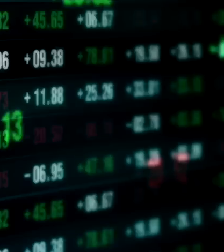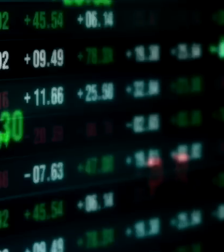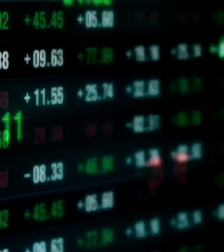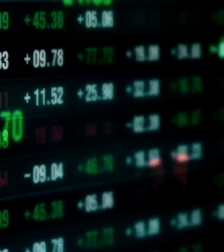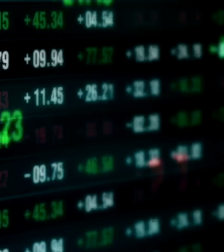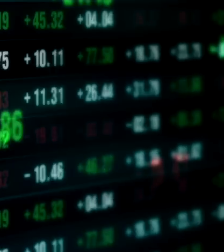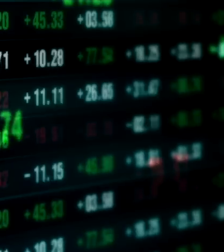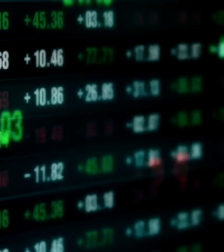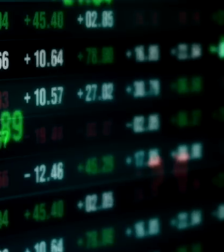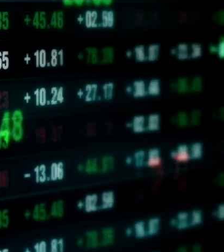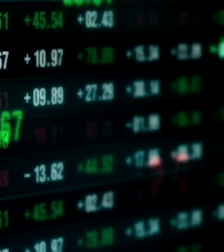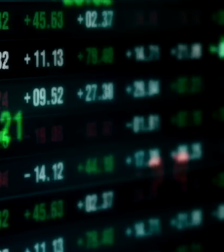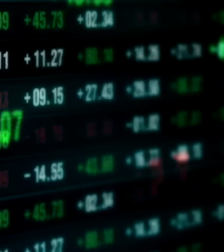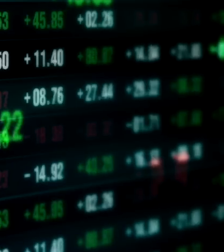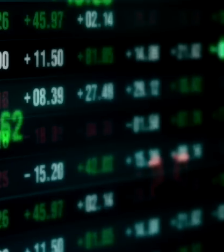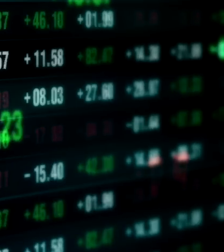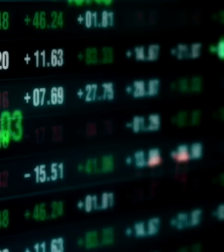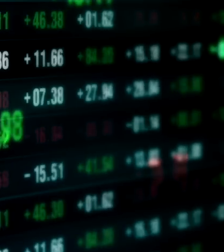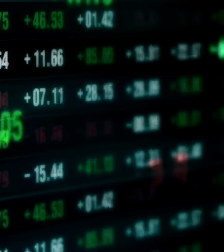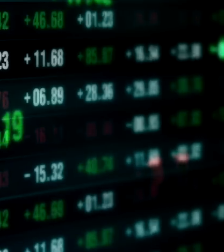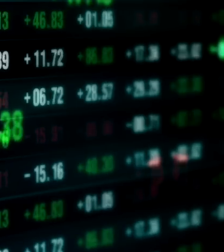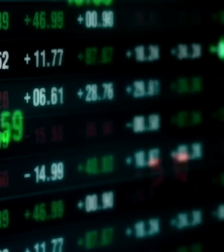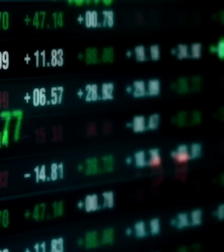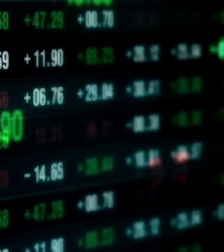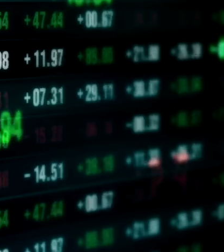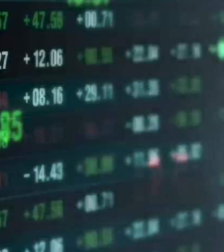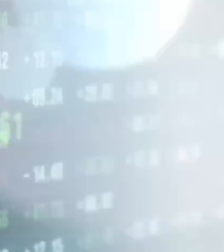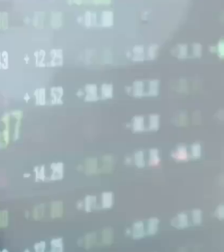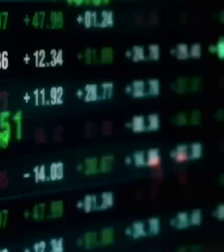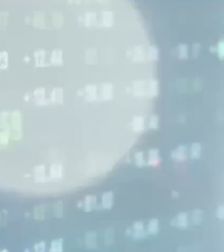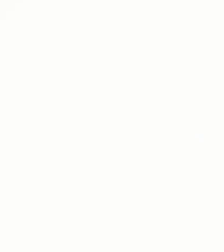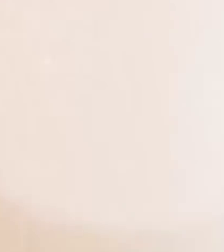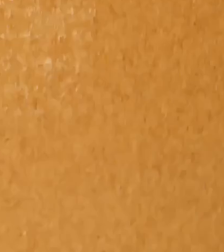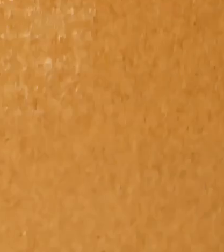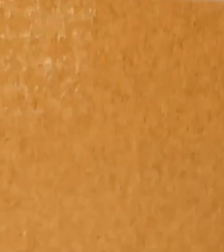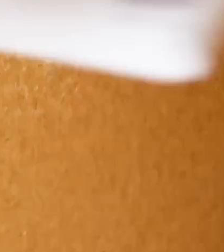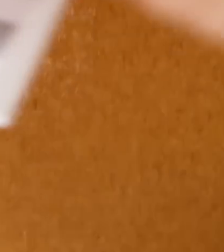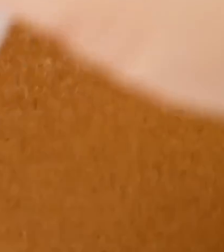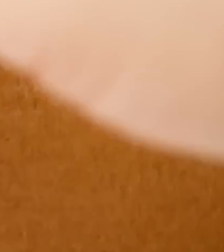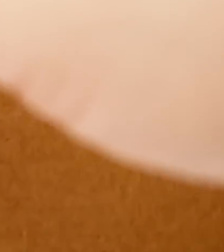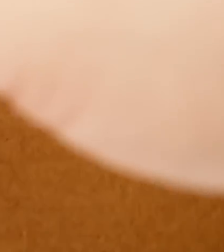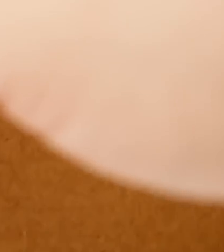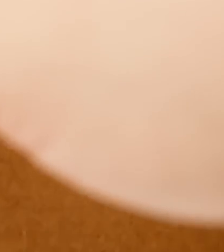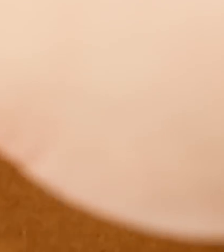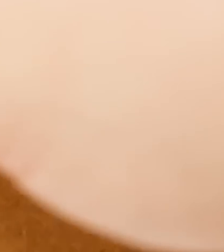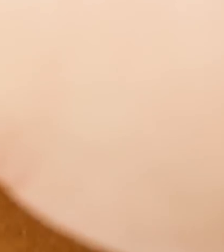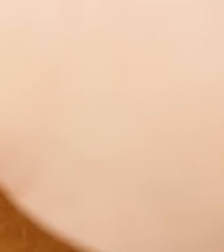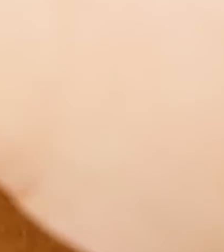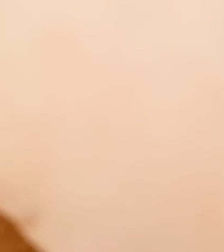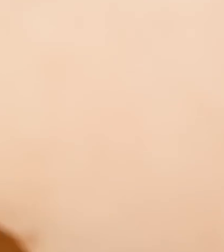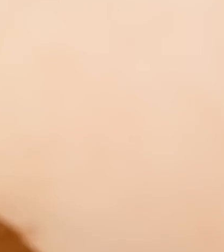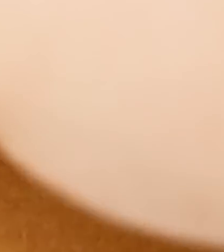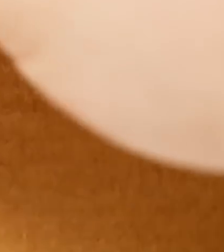martes que responderá con medidas arancelarias y no arancelarias a partir del próximo domingo